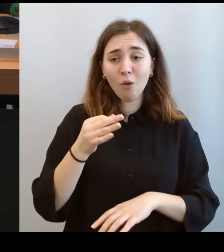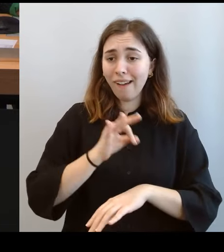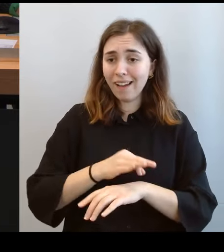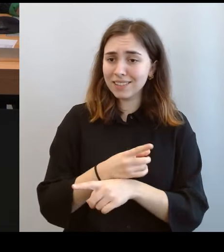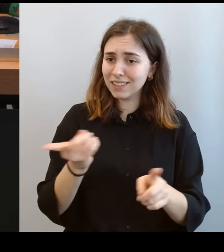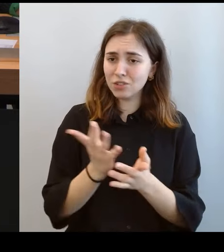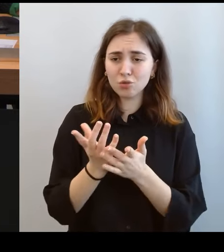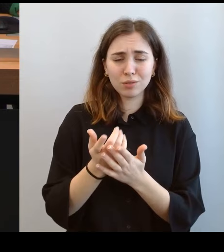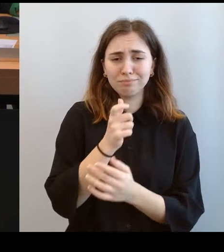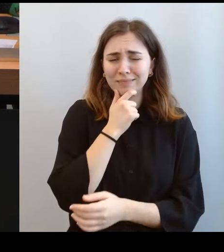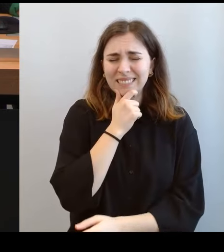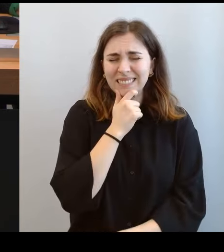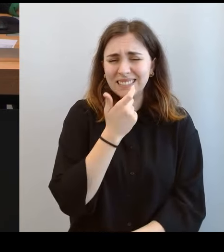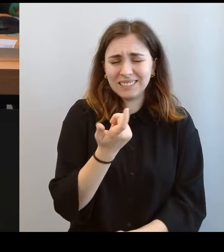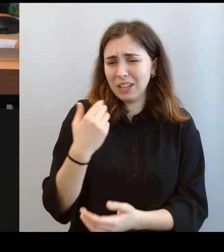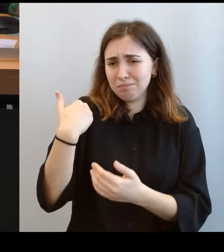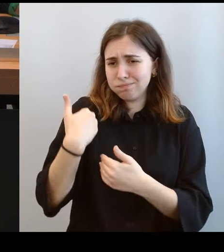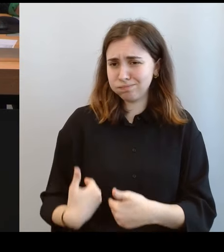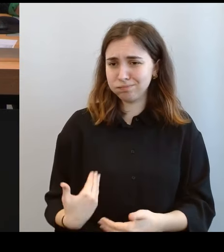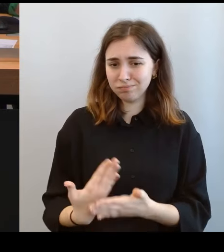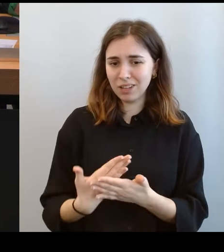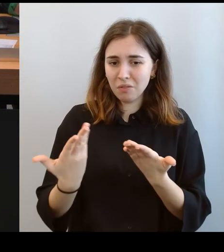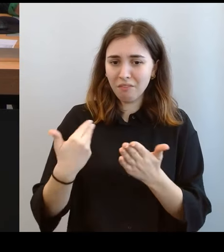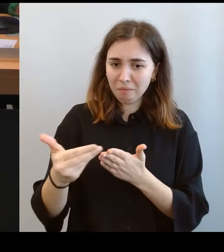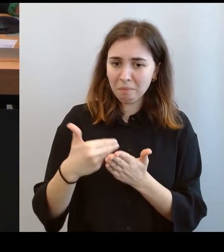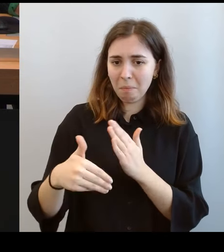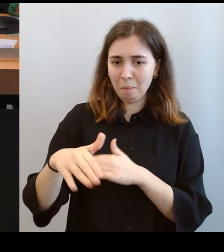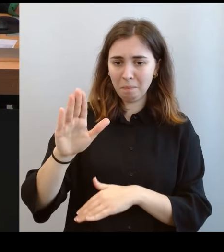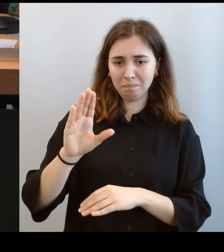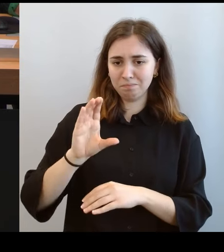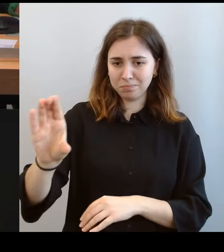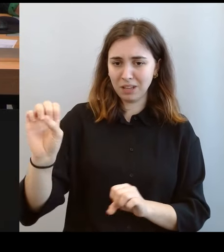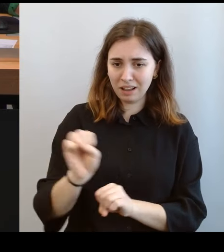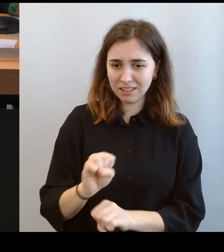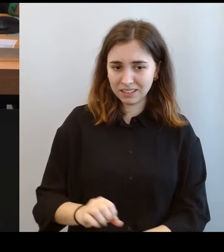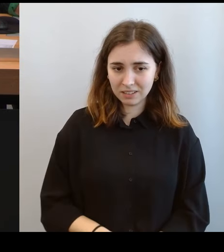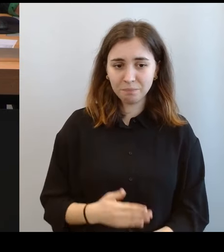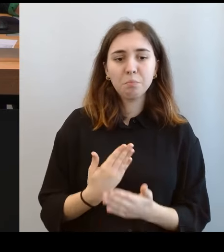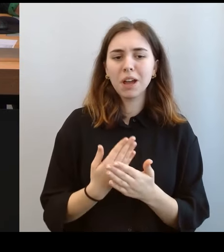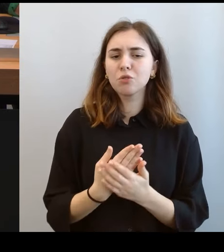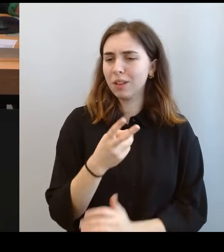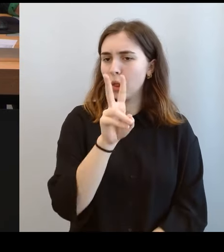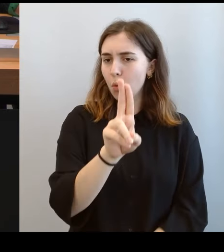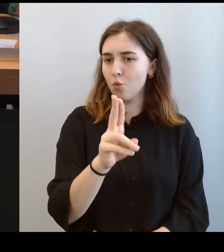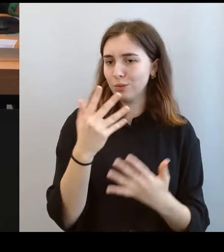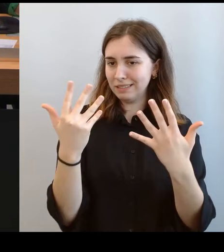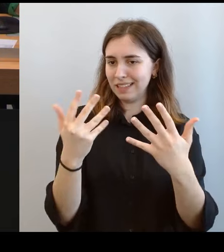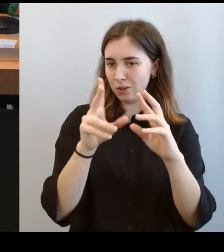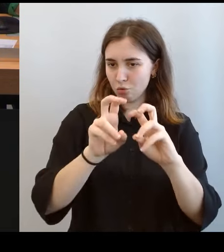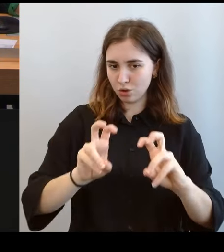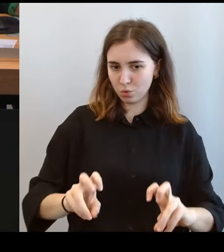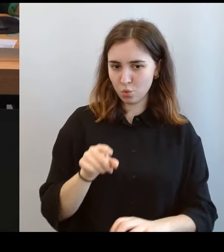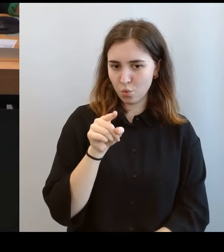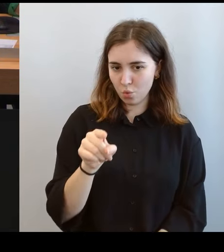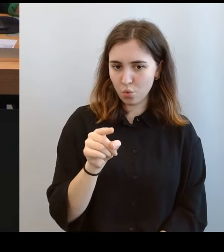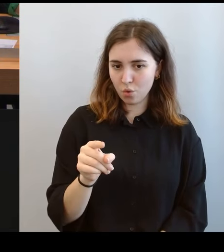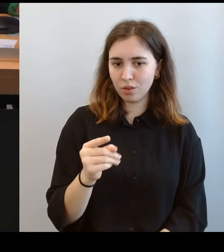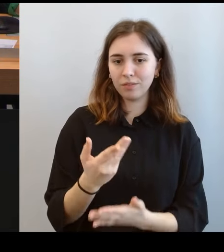Denn bei einer U 10-Untersuchung beispielsweise, die immerhin das Aufspüren von Lese-, Schreib-, Rechenschwächen,